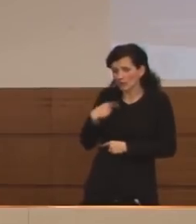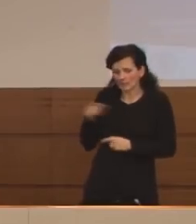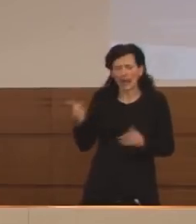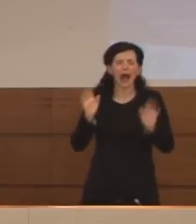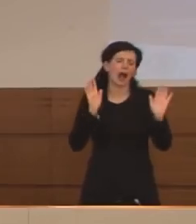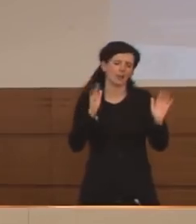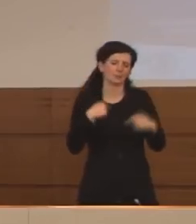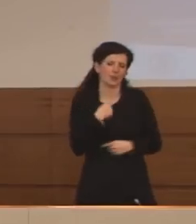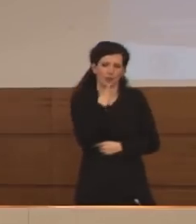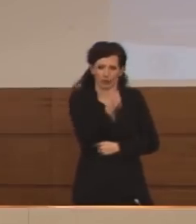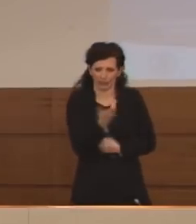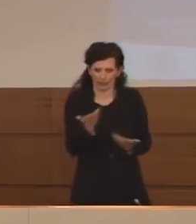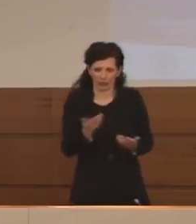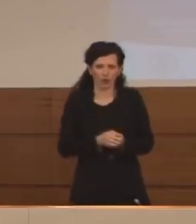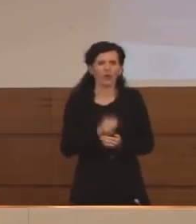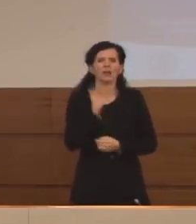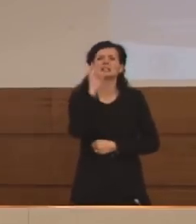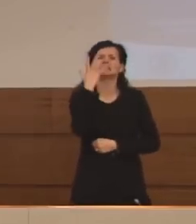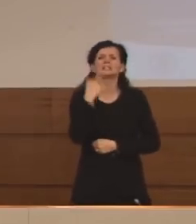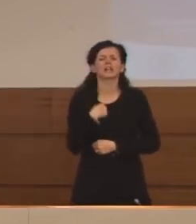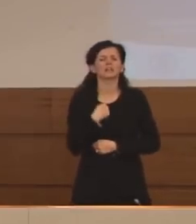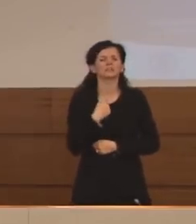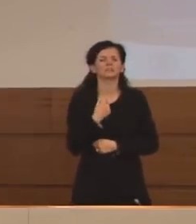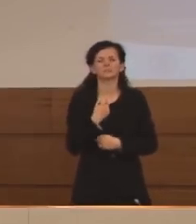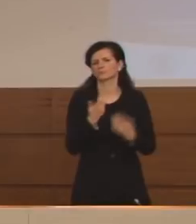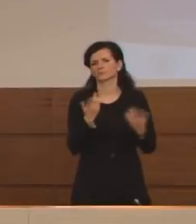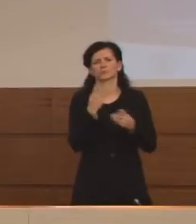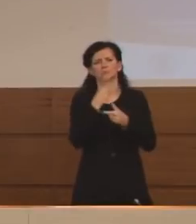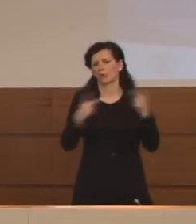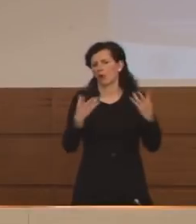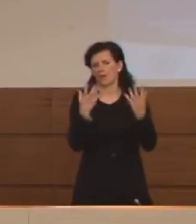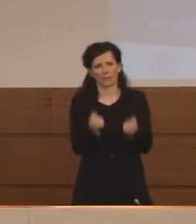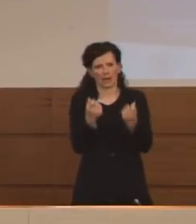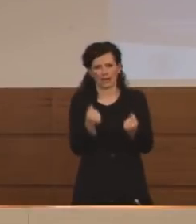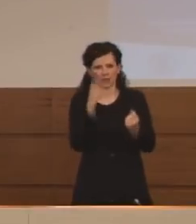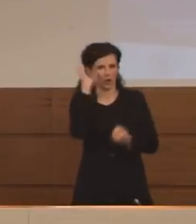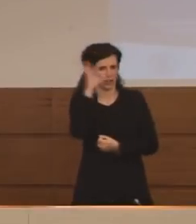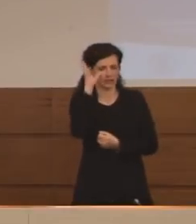Proprio l'esempio pratico. Se io facessi un test anticorpale e trovassi gli anticorpi